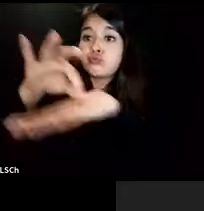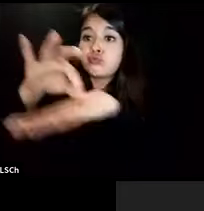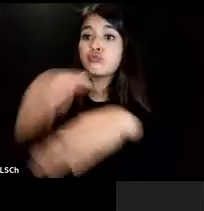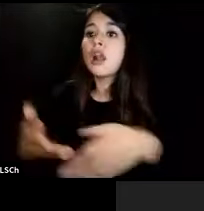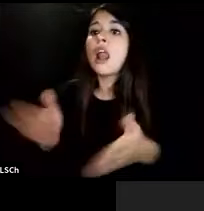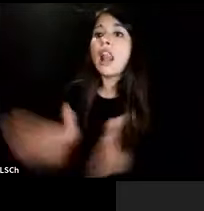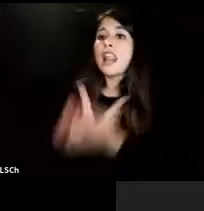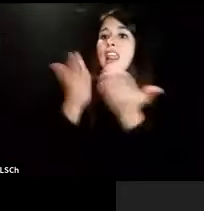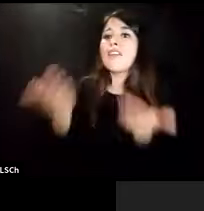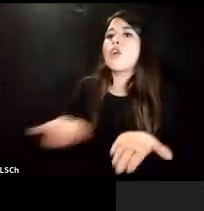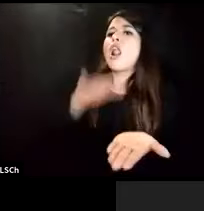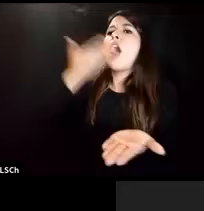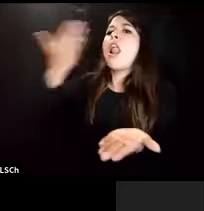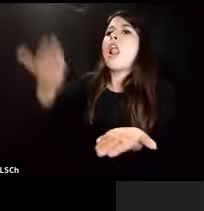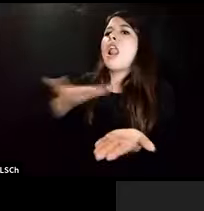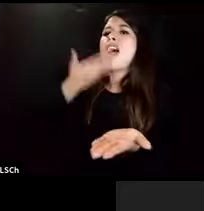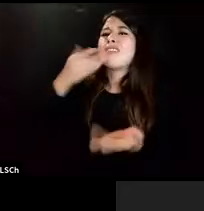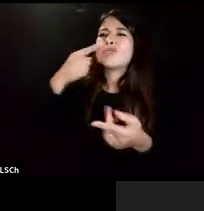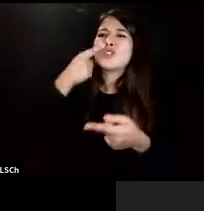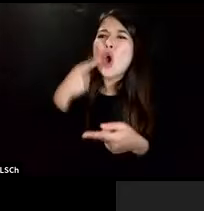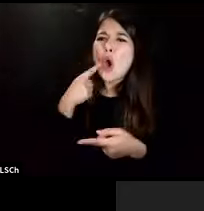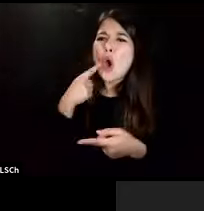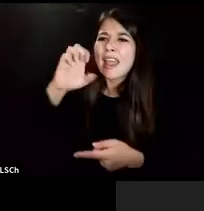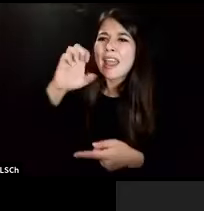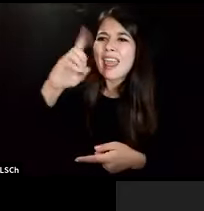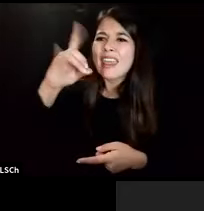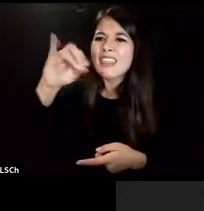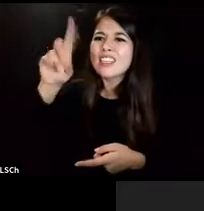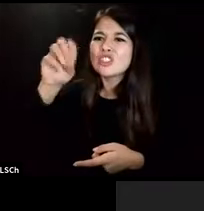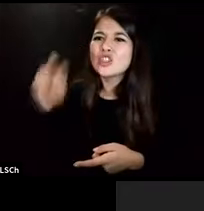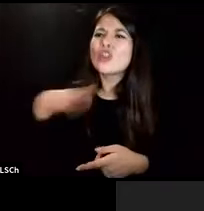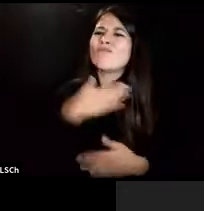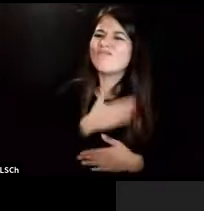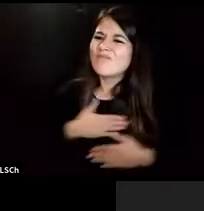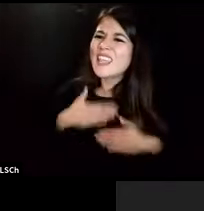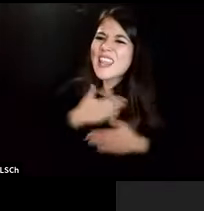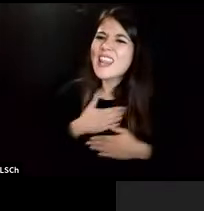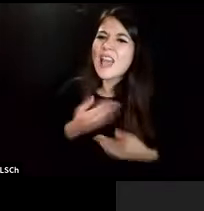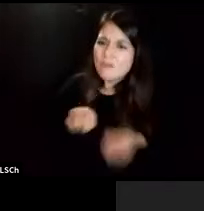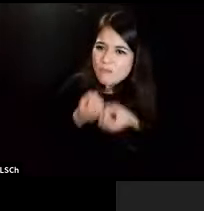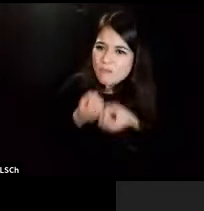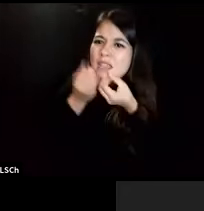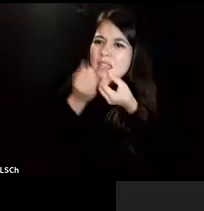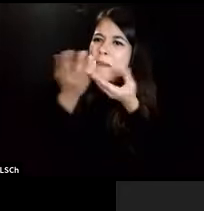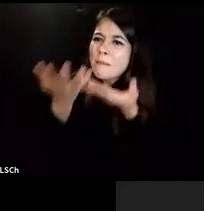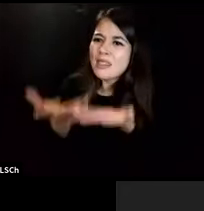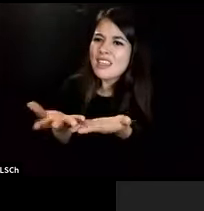de los sueños de Edison poder transmitir esto en versión audiolibro.